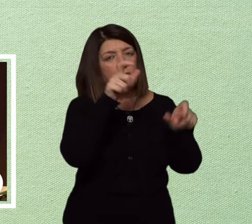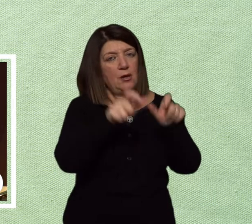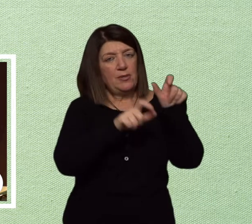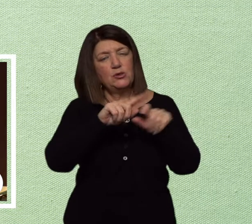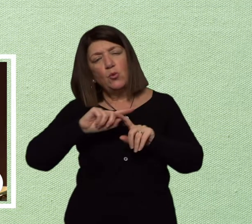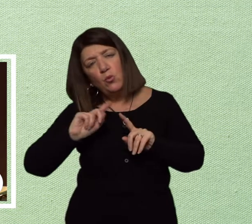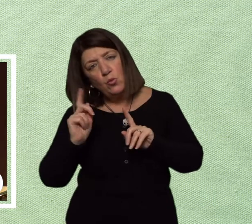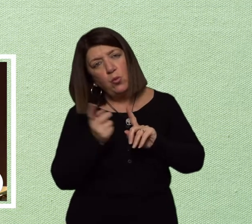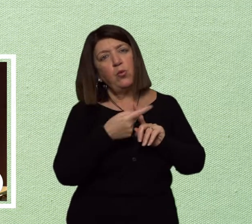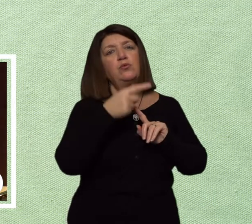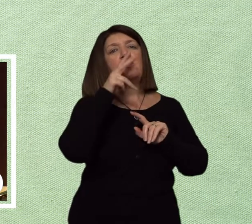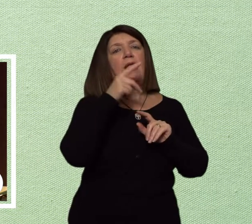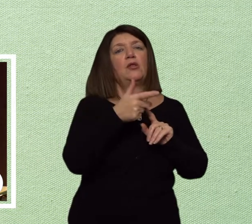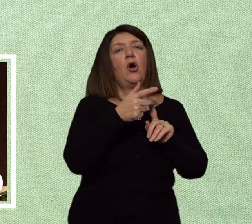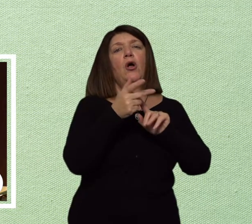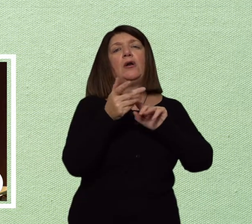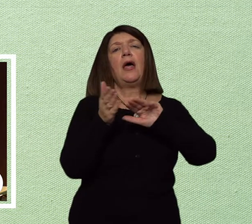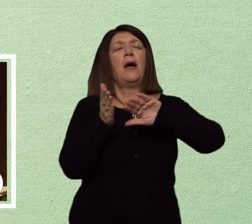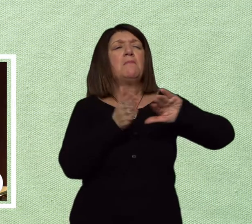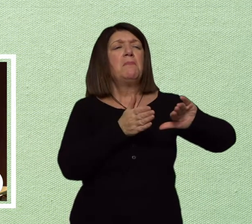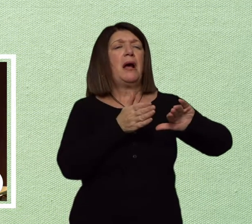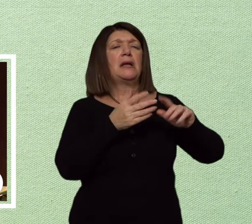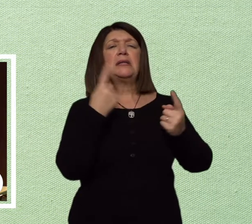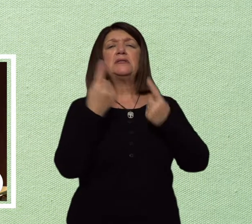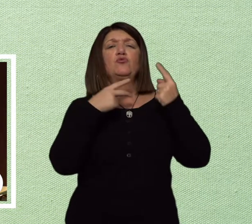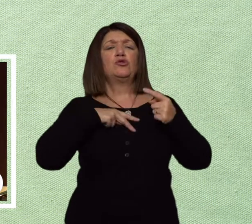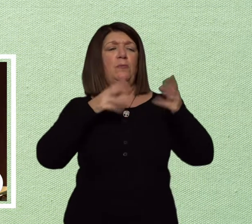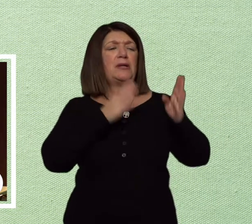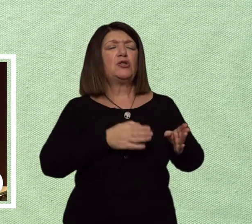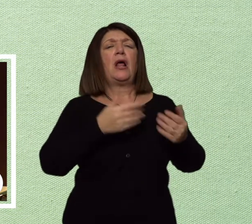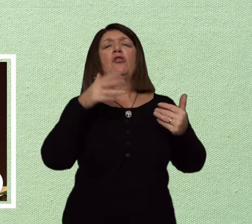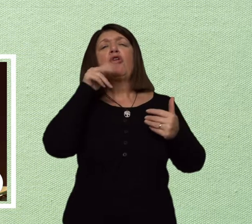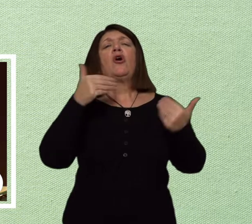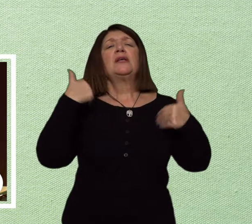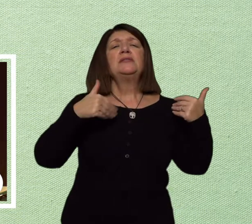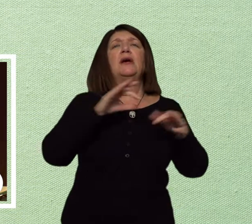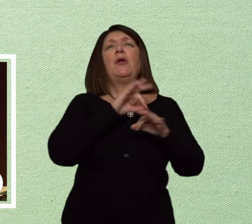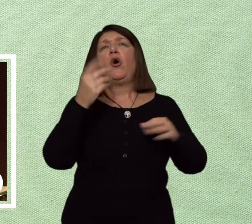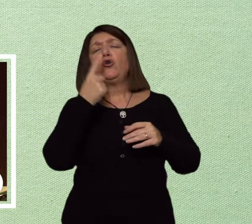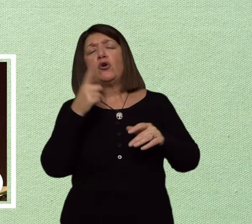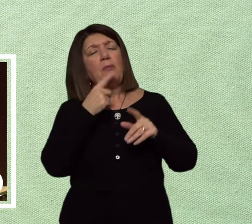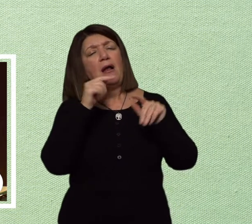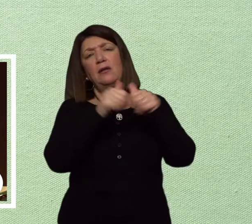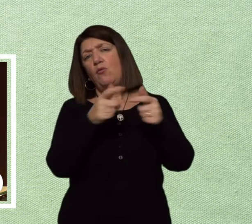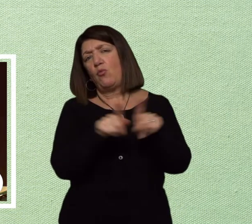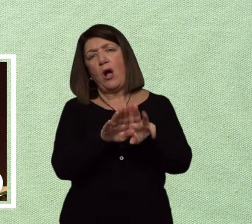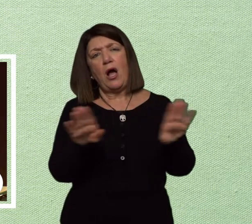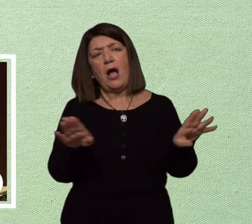dalla loro situazione che siano donne disabili o no, con disabilità o no, la loro libertà, la